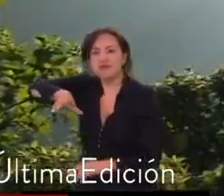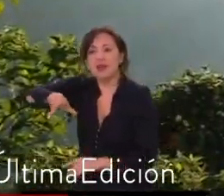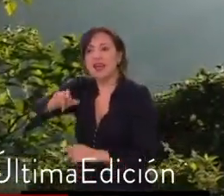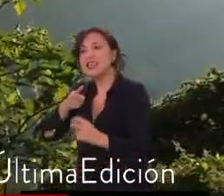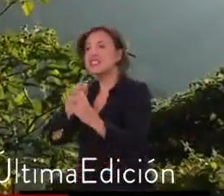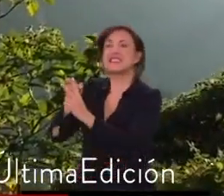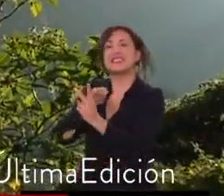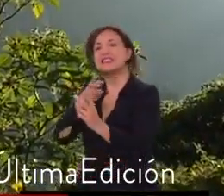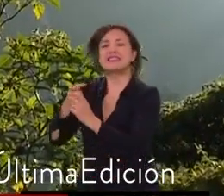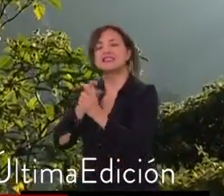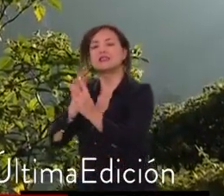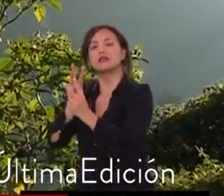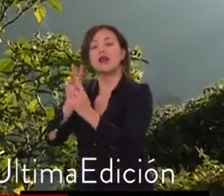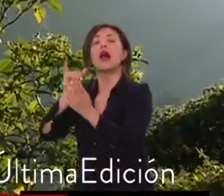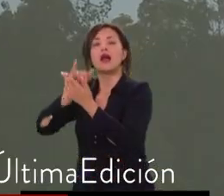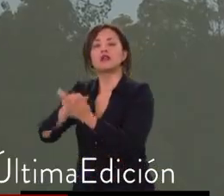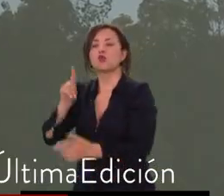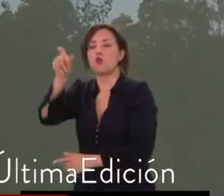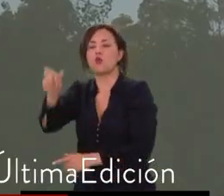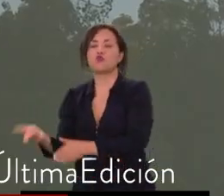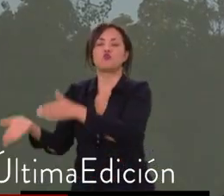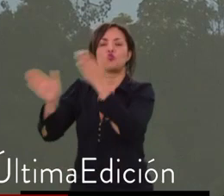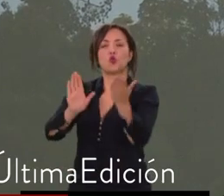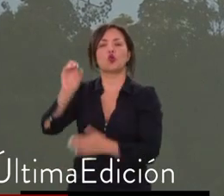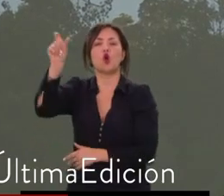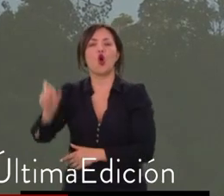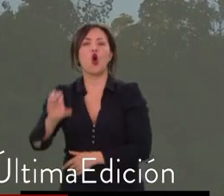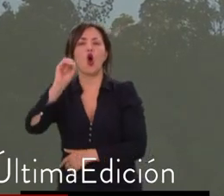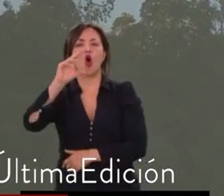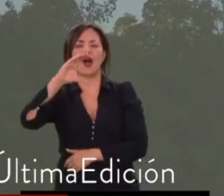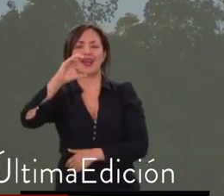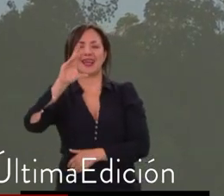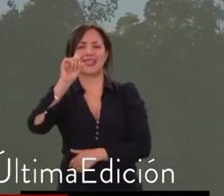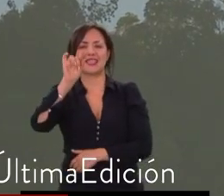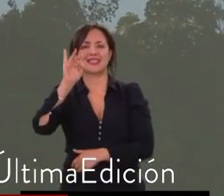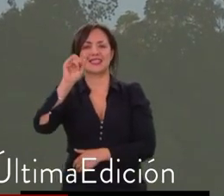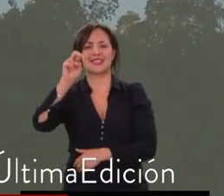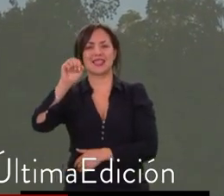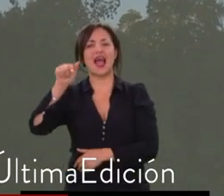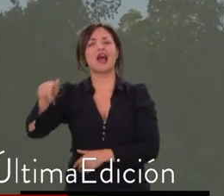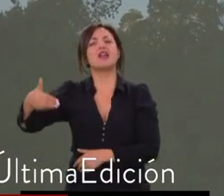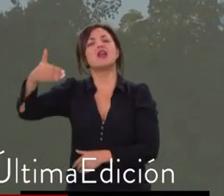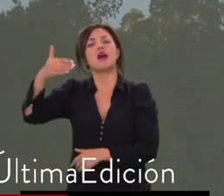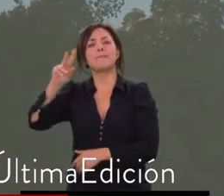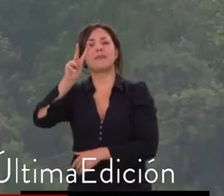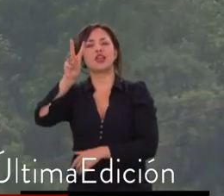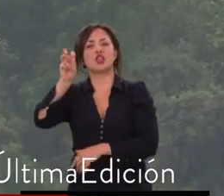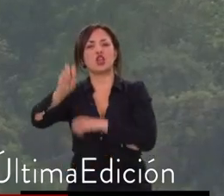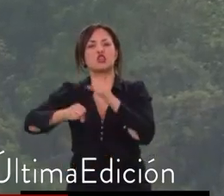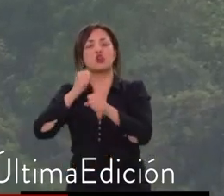sector conocido como Monserrate, uno de los testigos señalan que tres sujetos los